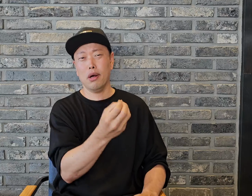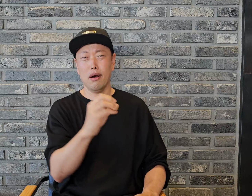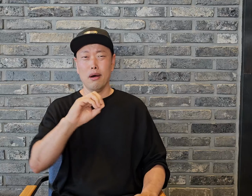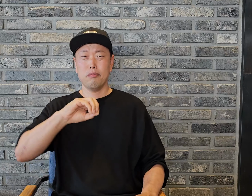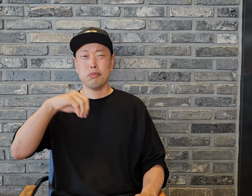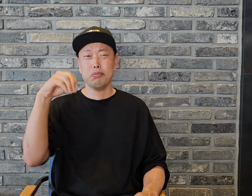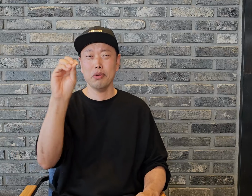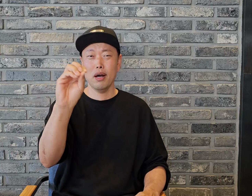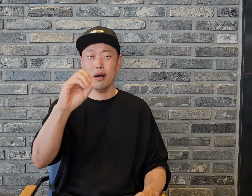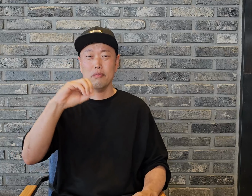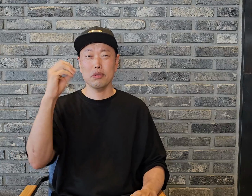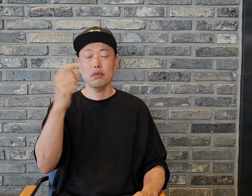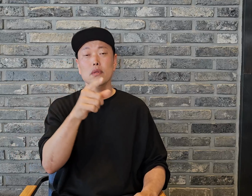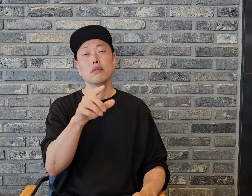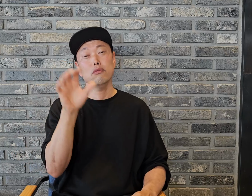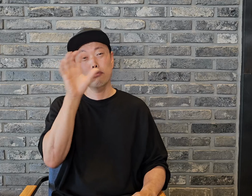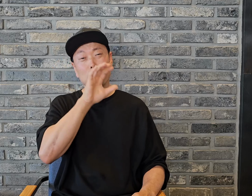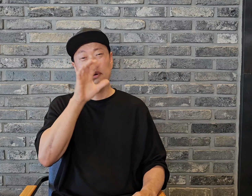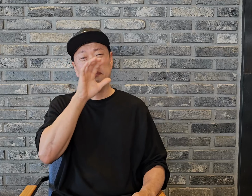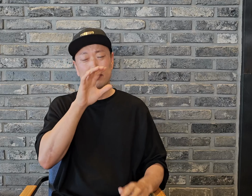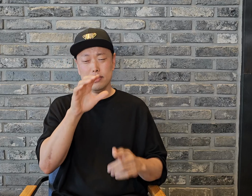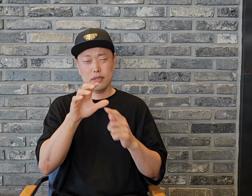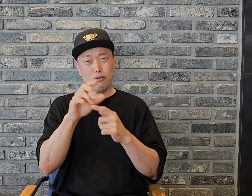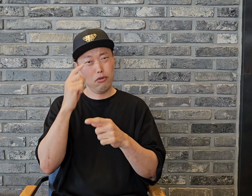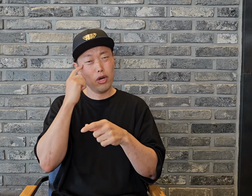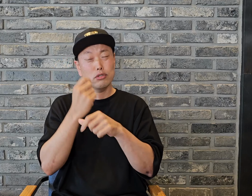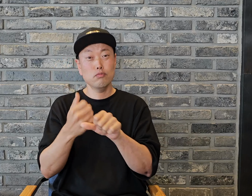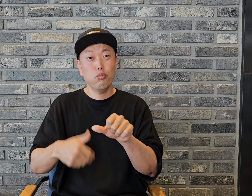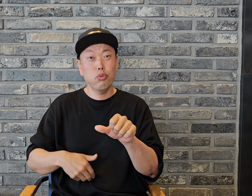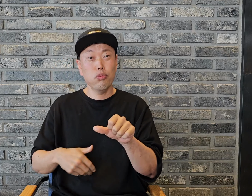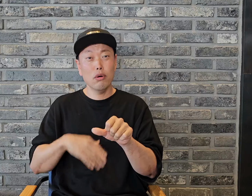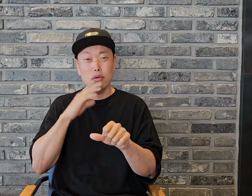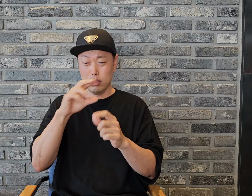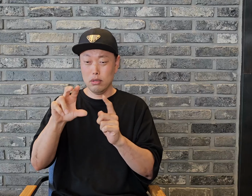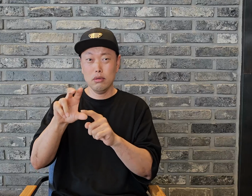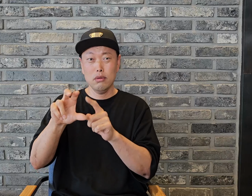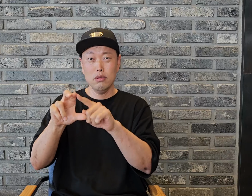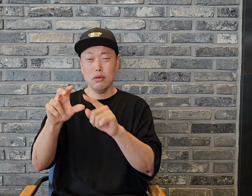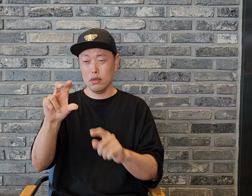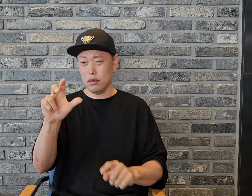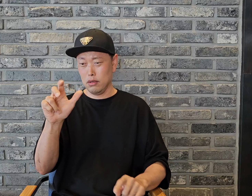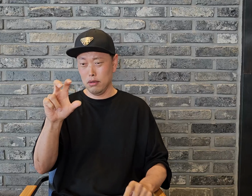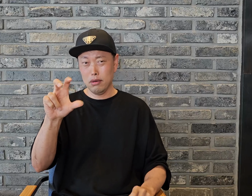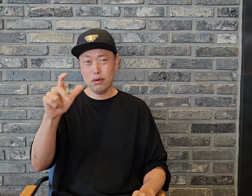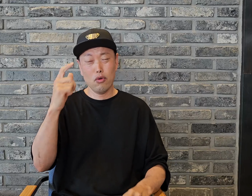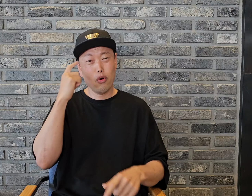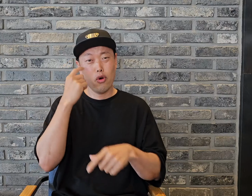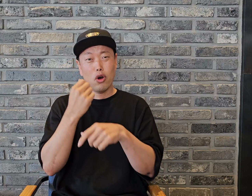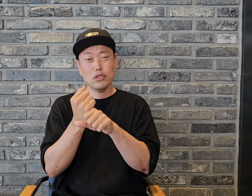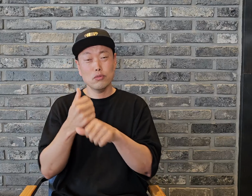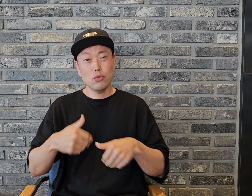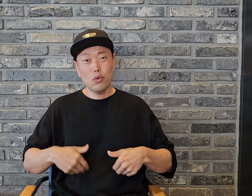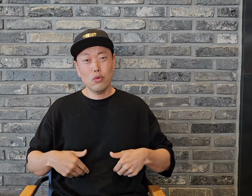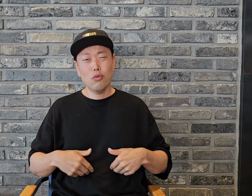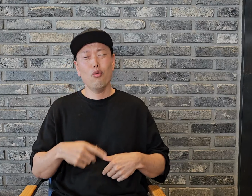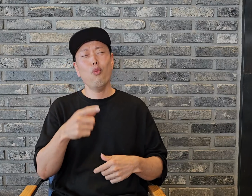Beispiel einer Umstellung. Das muss man üben. Das Erlernen des Baseballs ist notwendig.